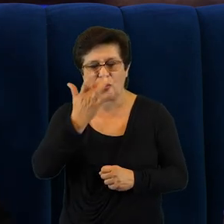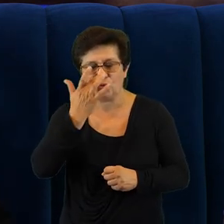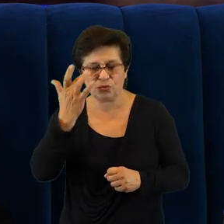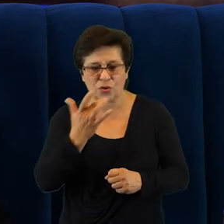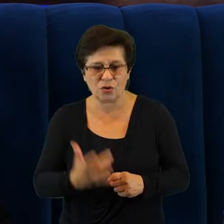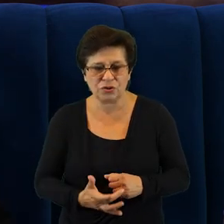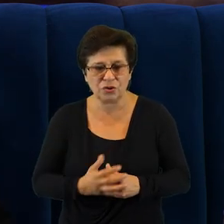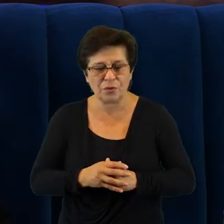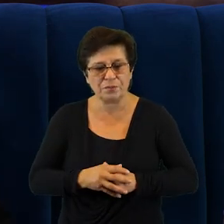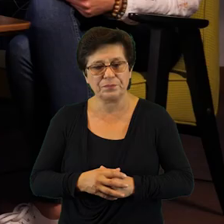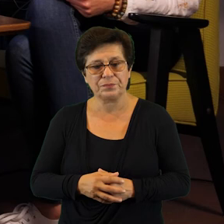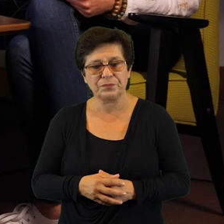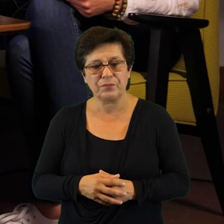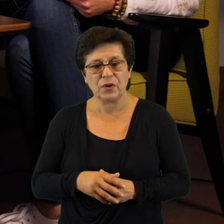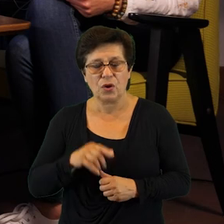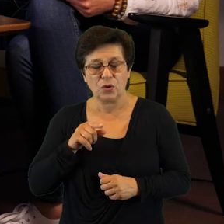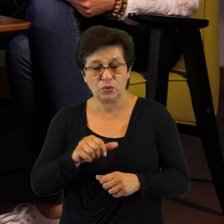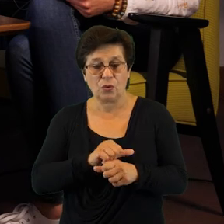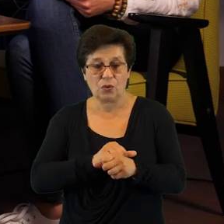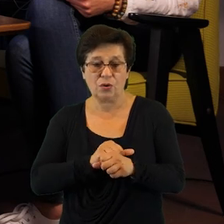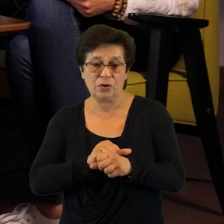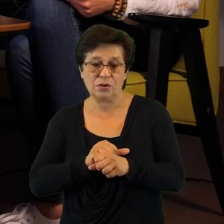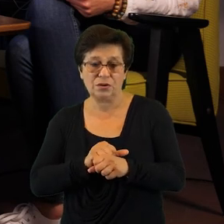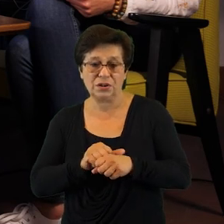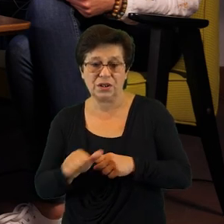I to jest ewidentne, że gdyby dożył,